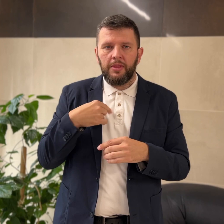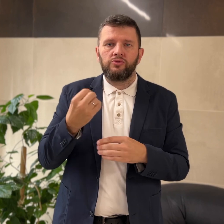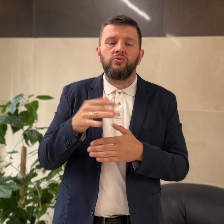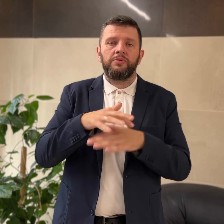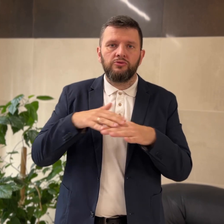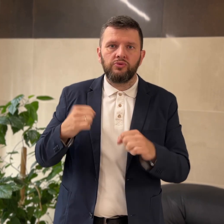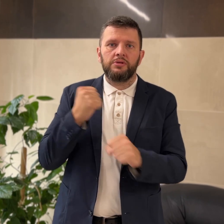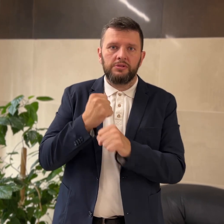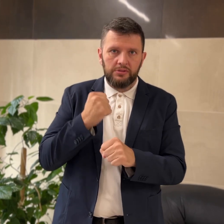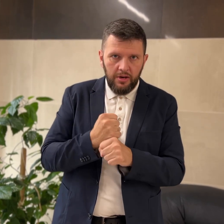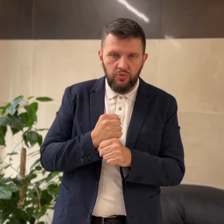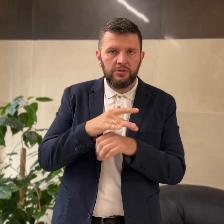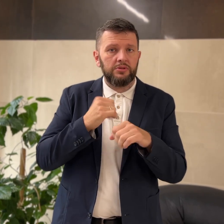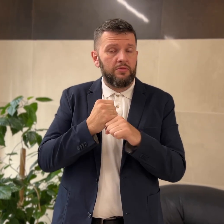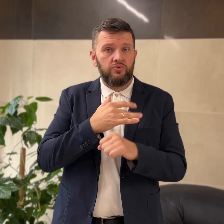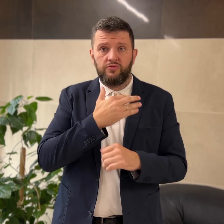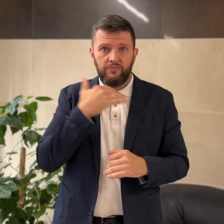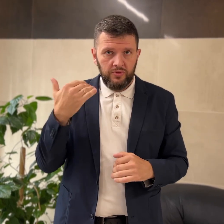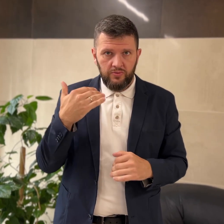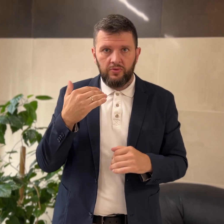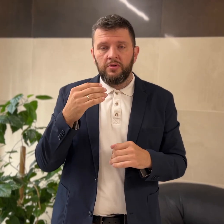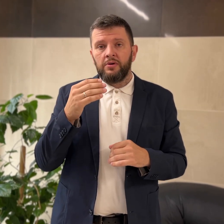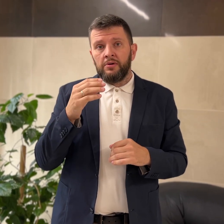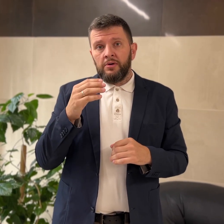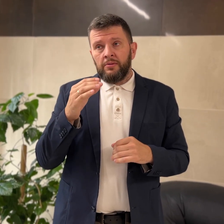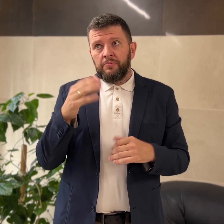что нам необходимо продолжать свою работу, работы много.